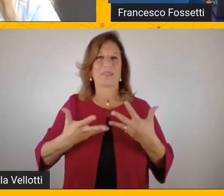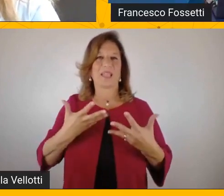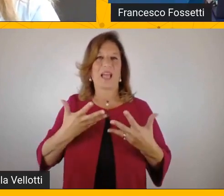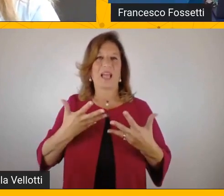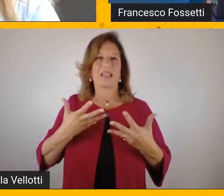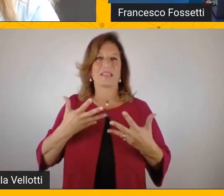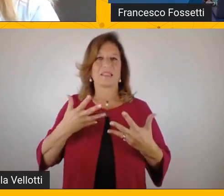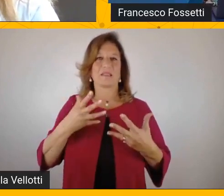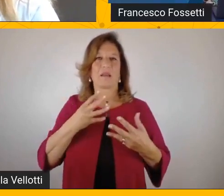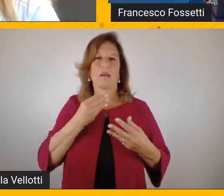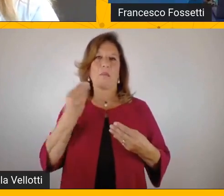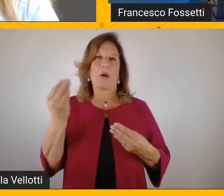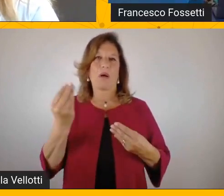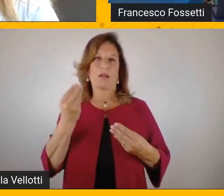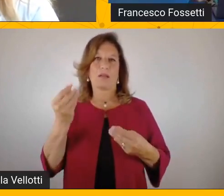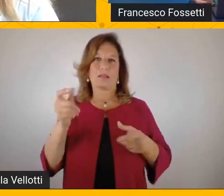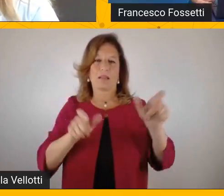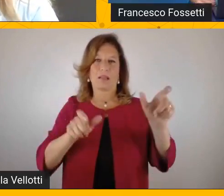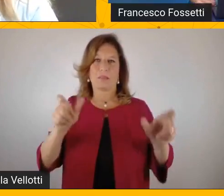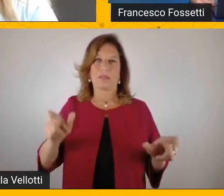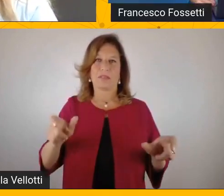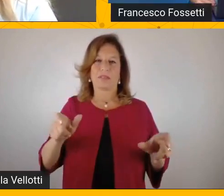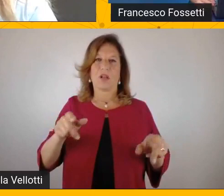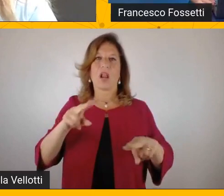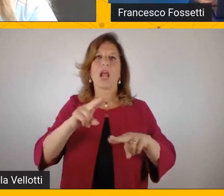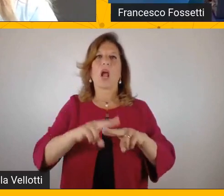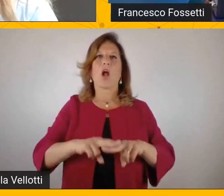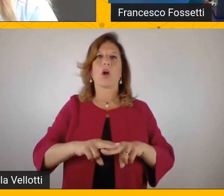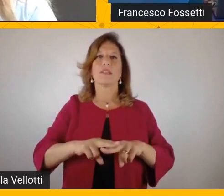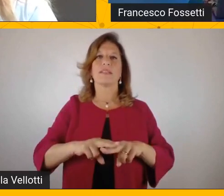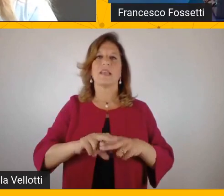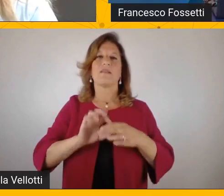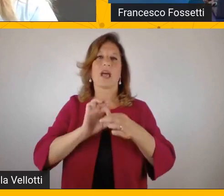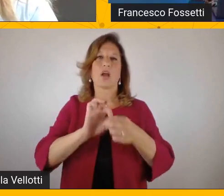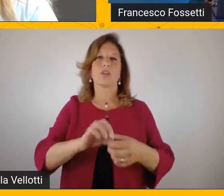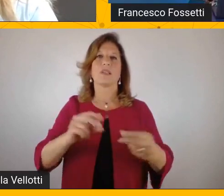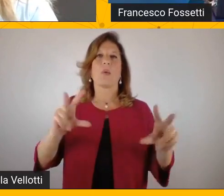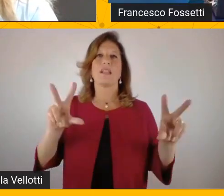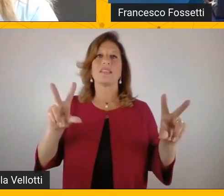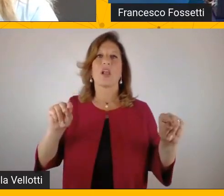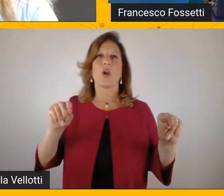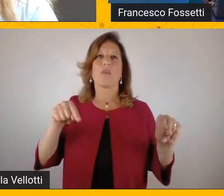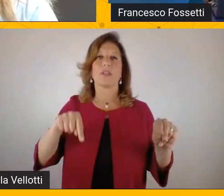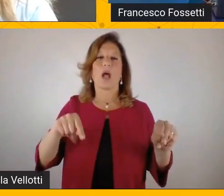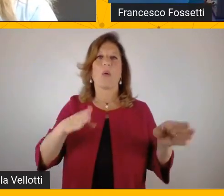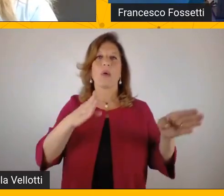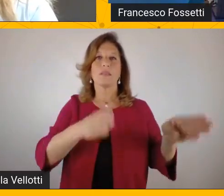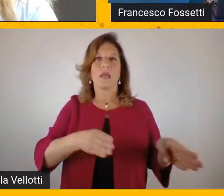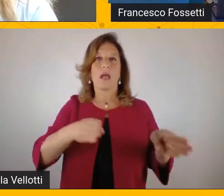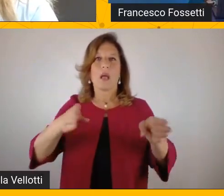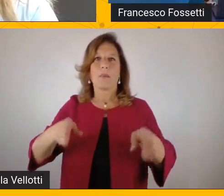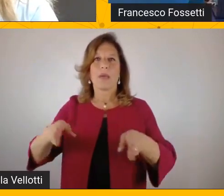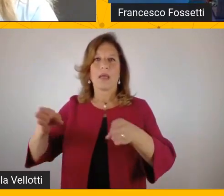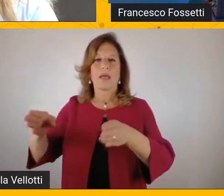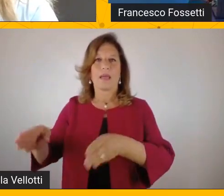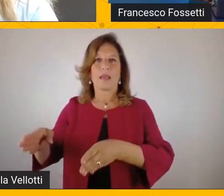utenti eh e conservare l'effetto novità eh queste